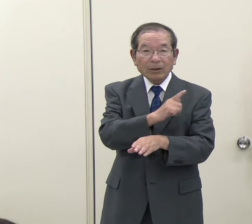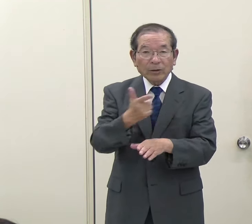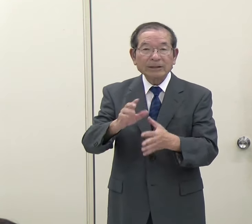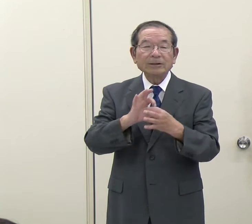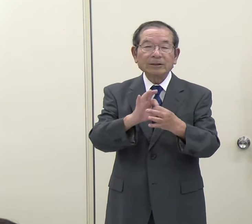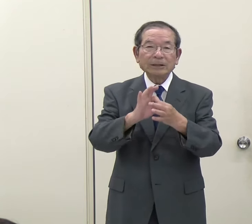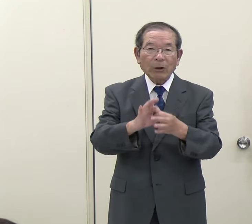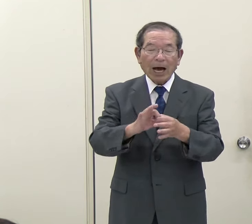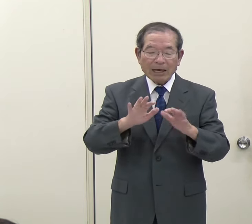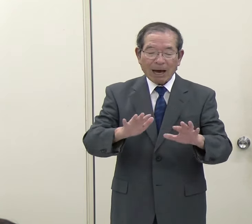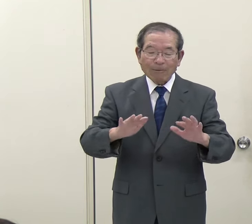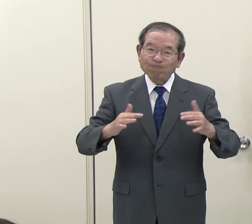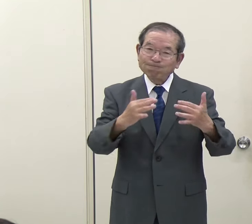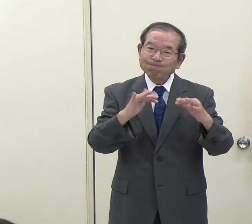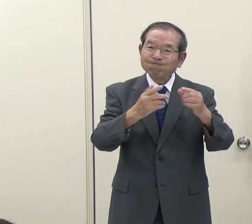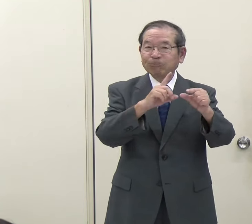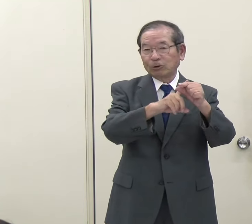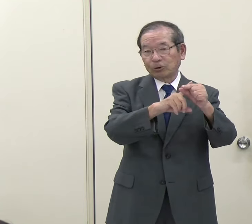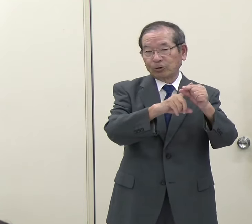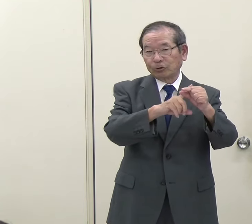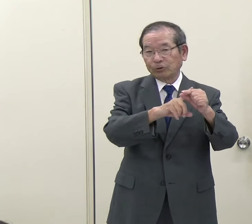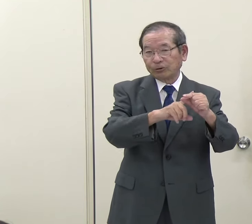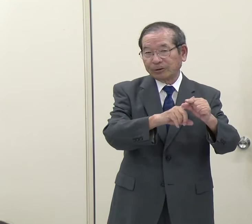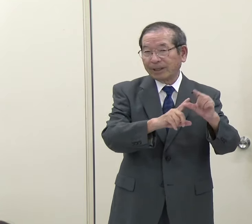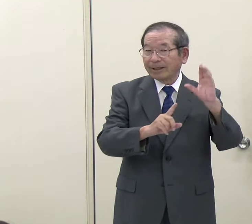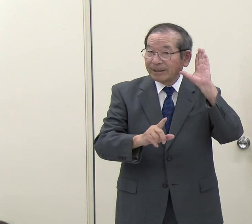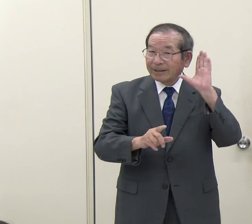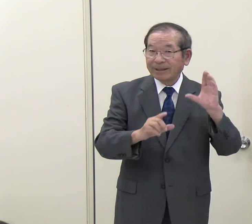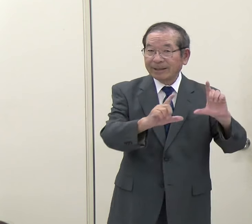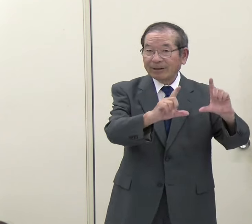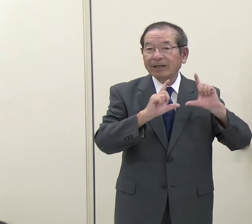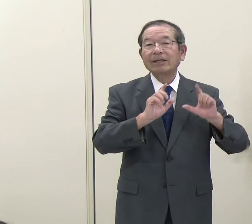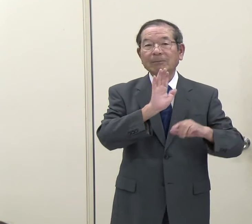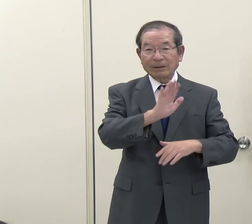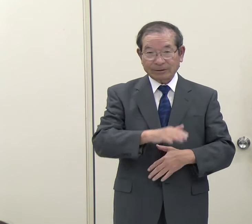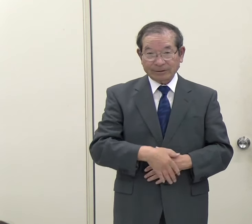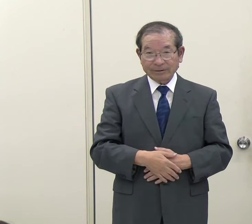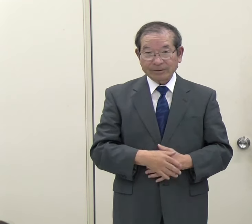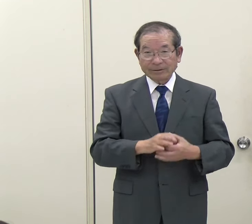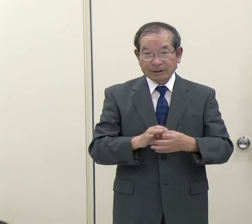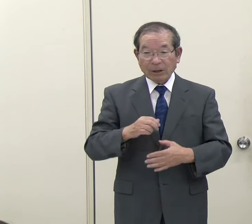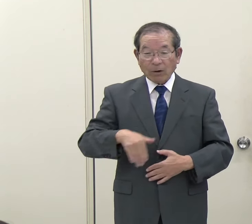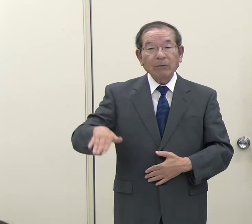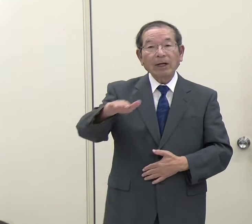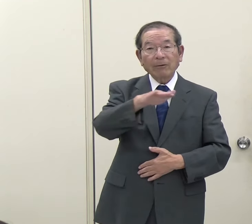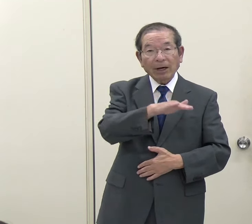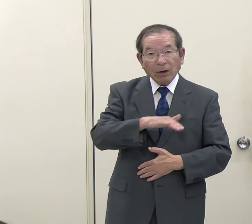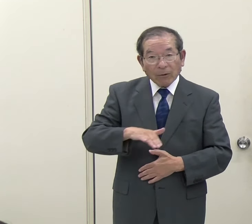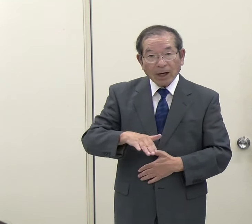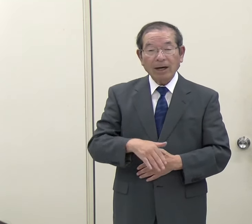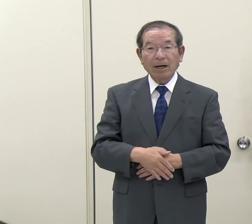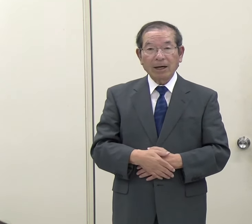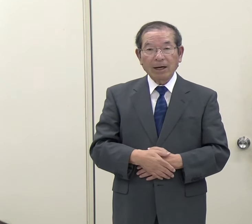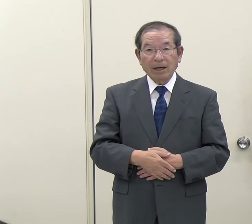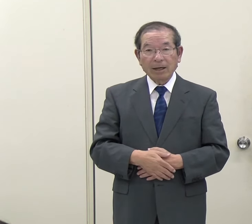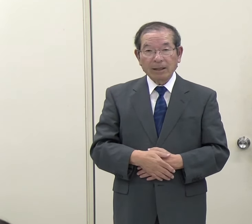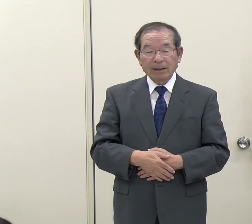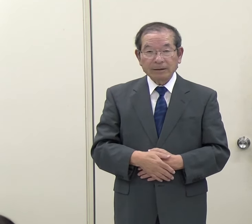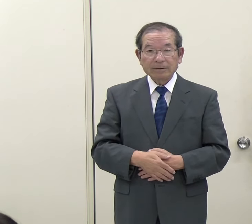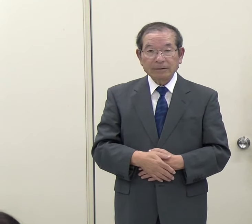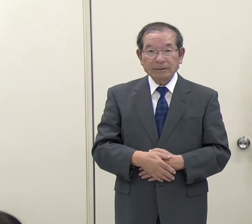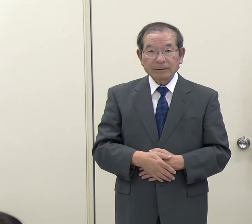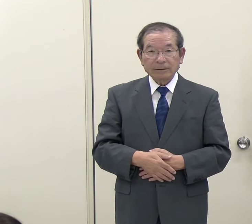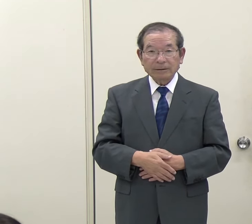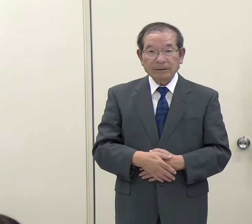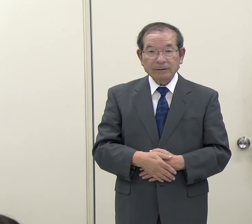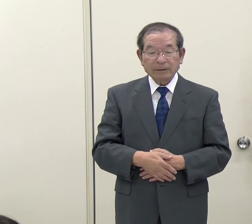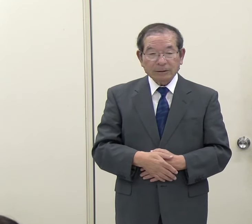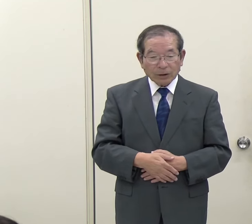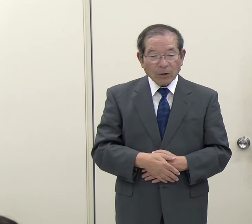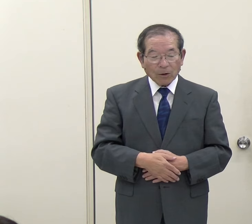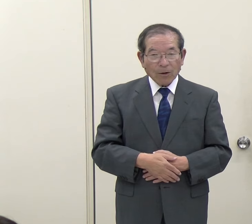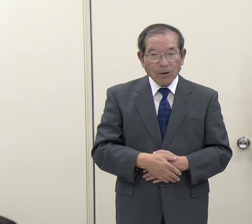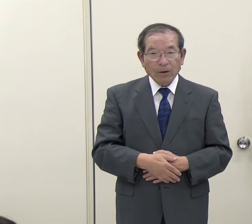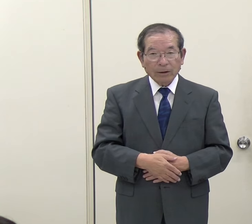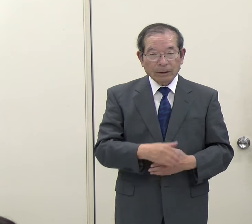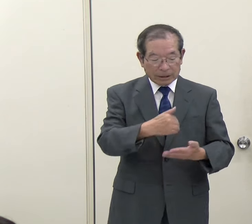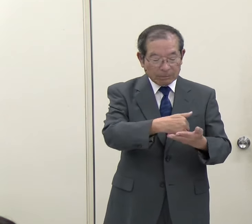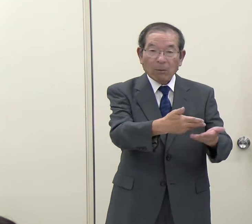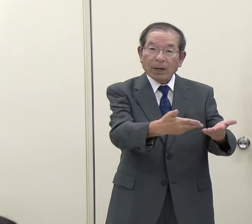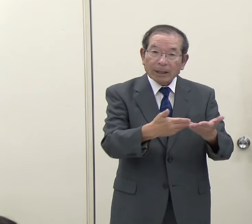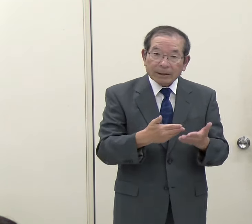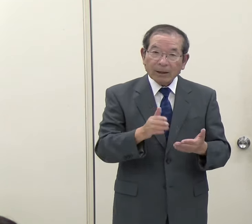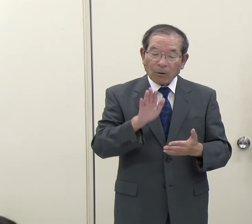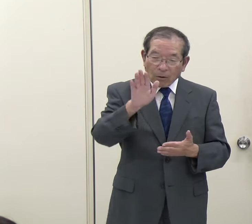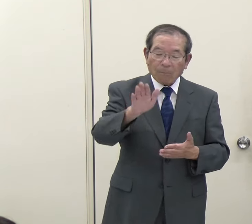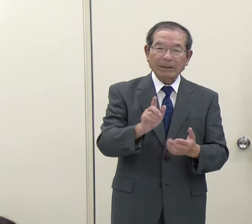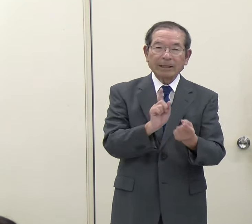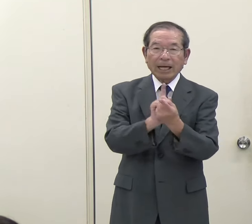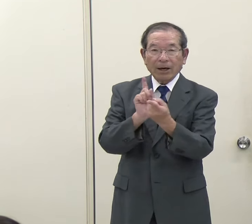今、検討をされているとお伺いしていますので、我々はそれをお伺いした上で対応していくことになると思いますが、